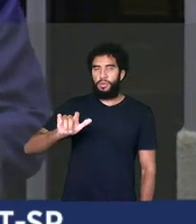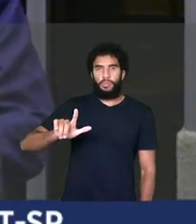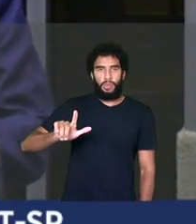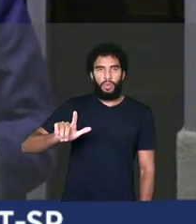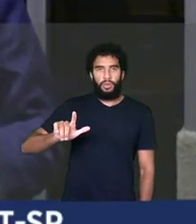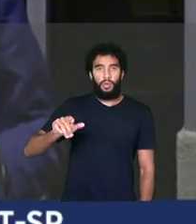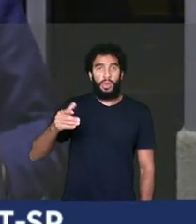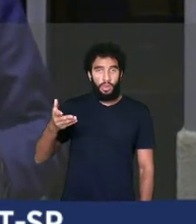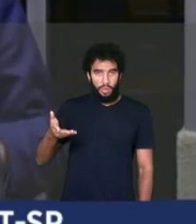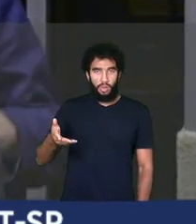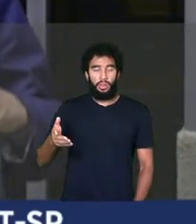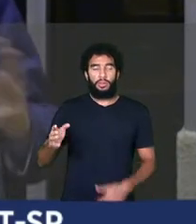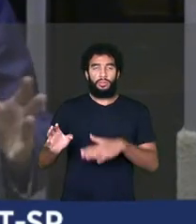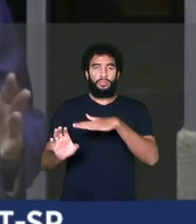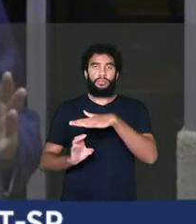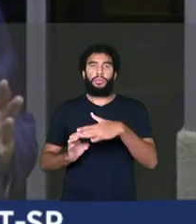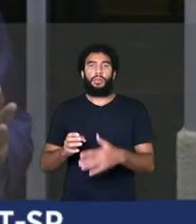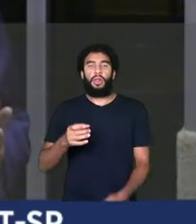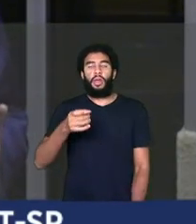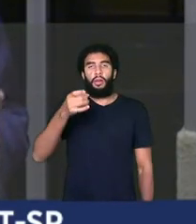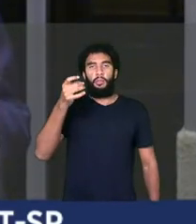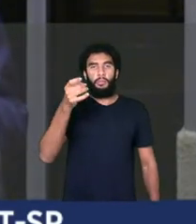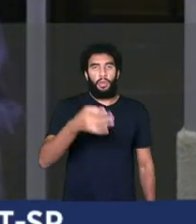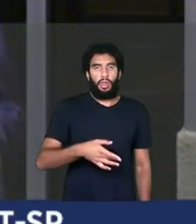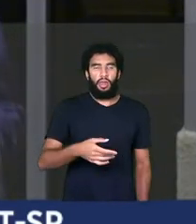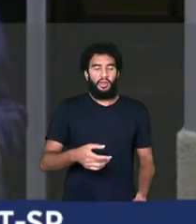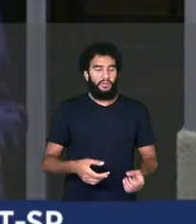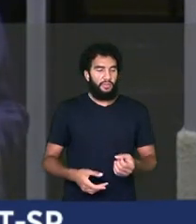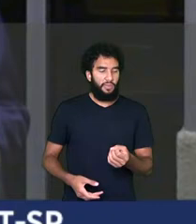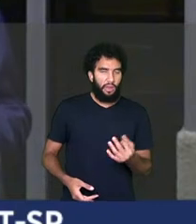ACONTECENDO COM A AMIL. A AMIL ABANDONOU, DEPUTADA ERIKA KOKAY, MILHARES DE SEGURADOS E